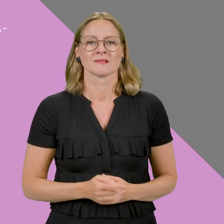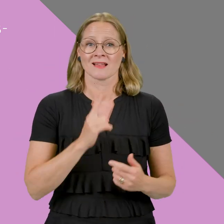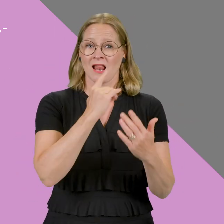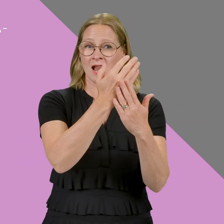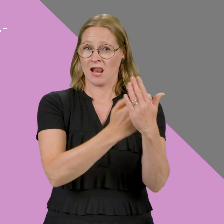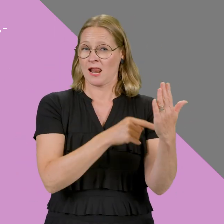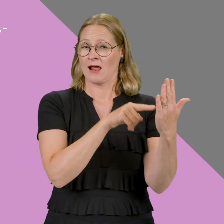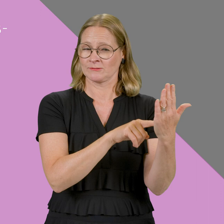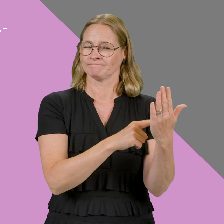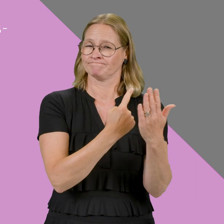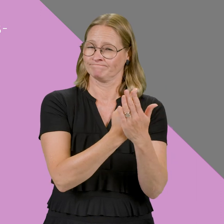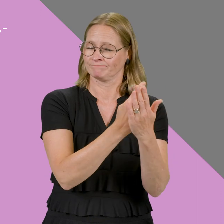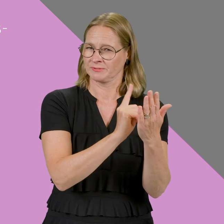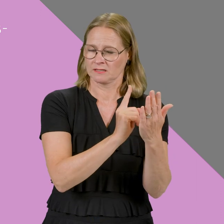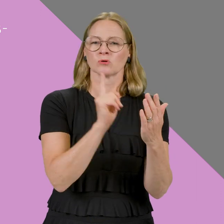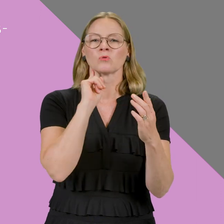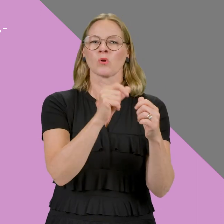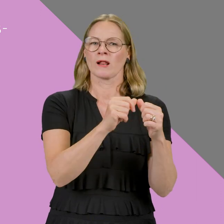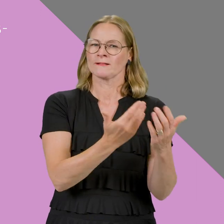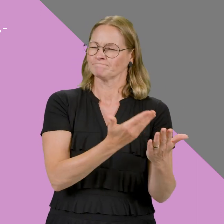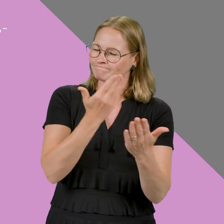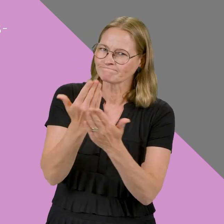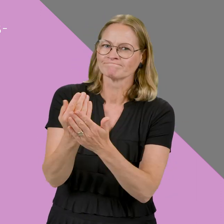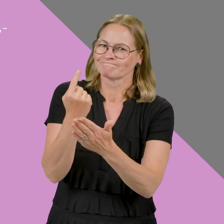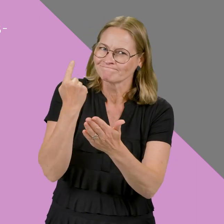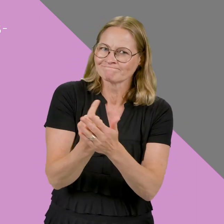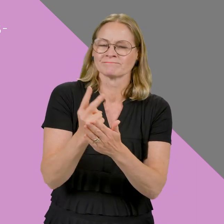Ensinnäkin Kuurojen Liitto pitää ensiarvoisen tärkeänä, -